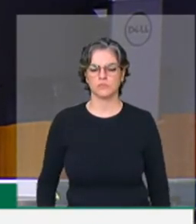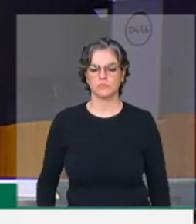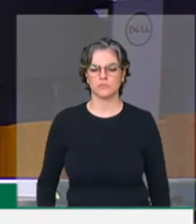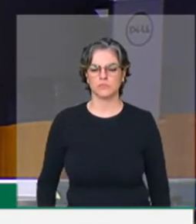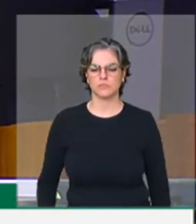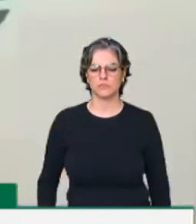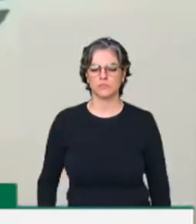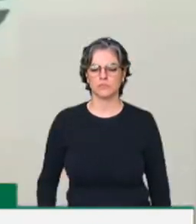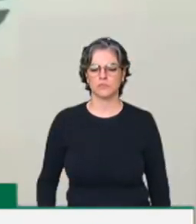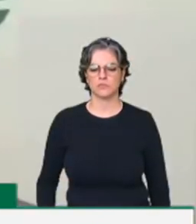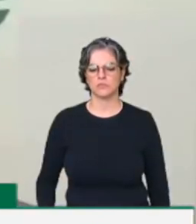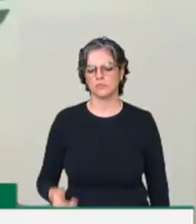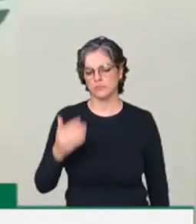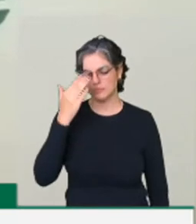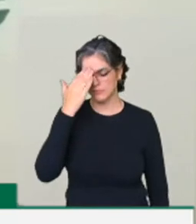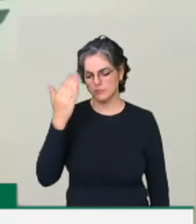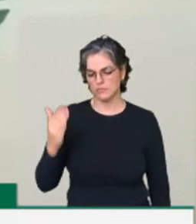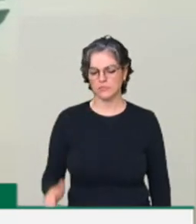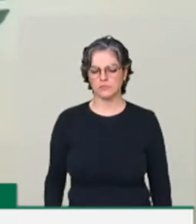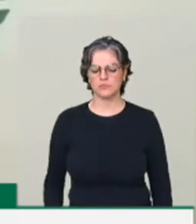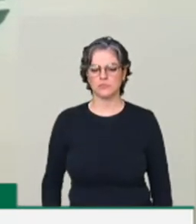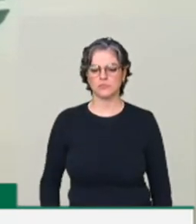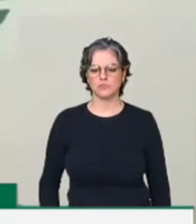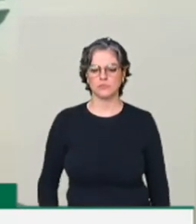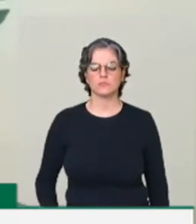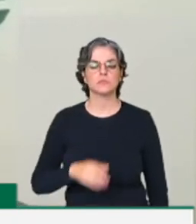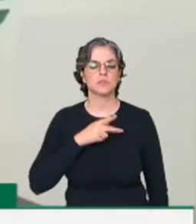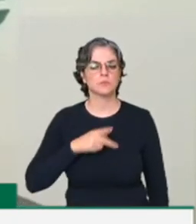[DEPUTADO]: SR. PRESIDENTE, OBRIGADO. PRESIDENTE, EM PRIMEIRO LUGAR